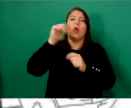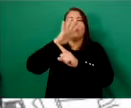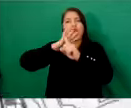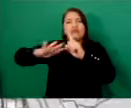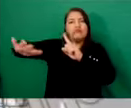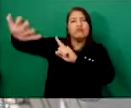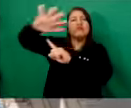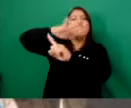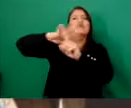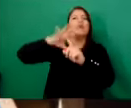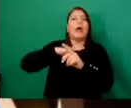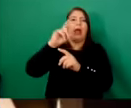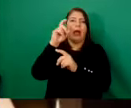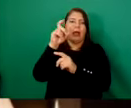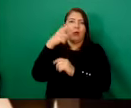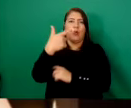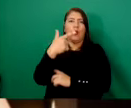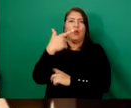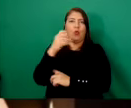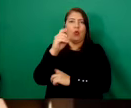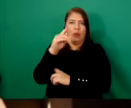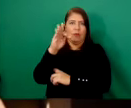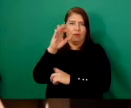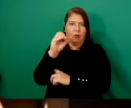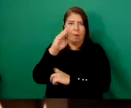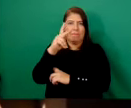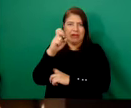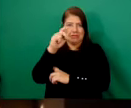del territorio lo bañan las aguas del golfo Pérsico.